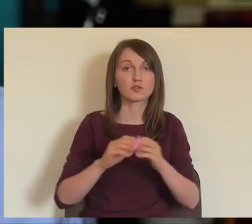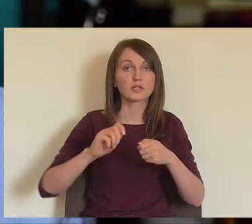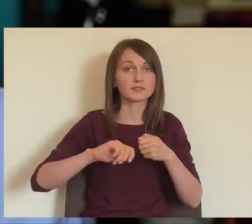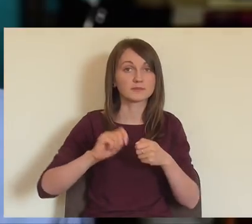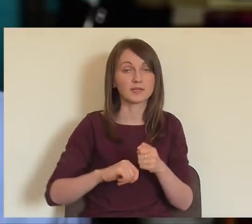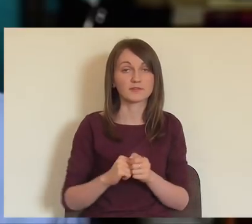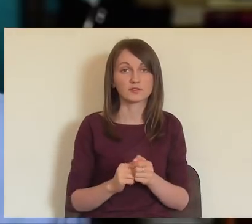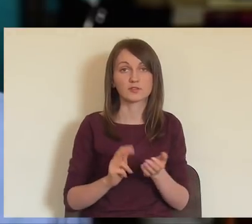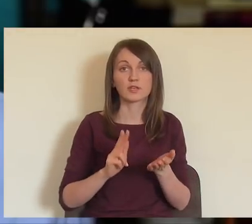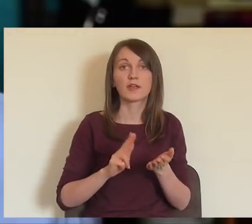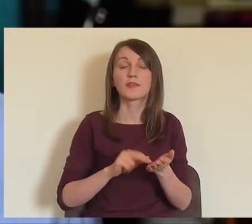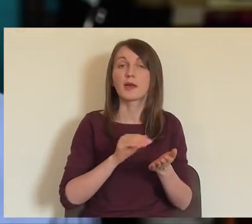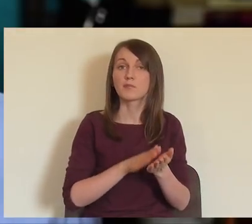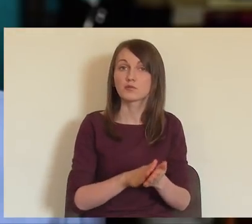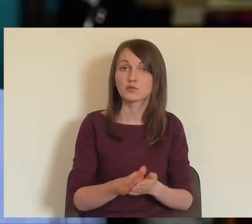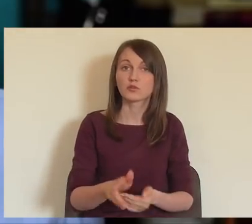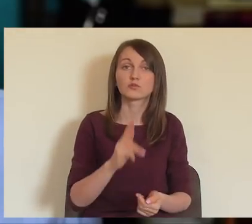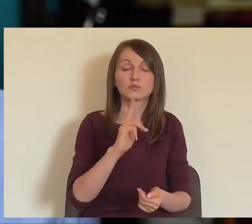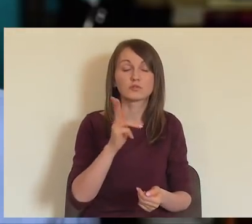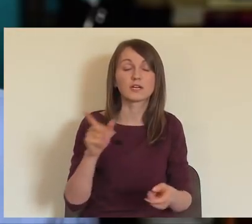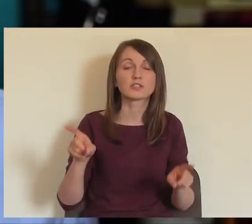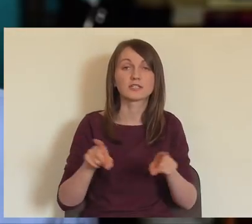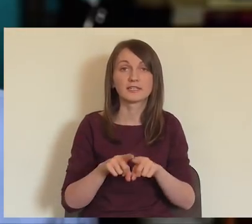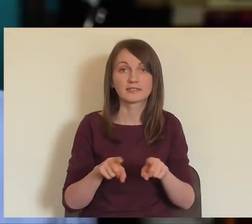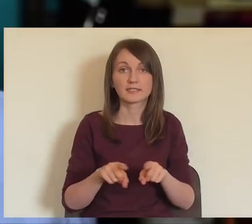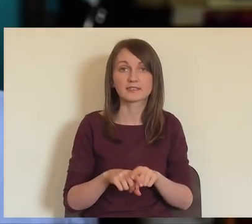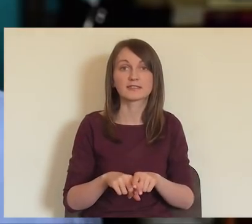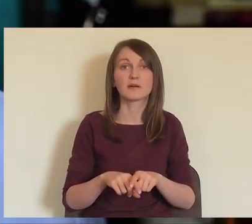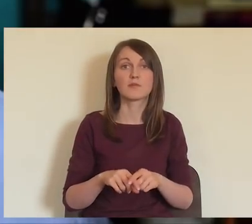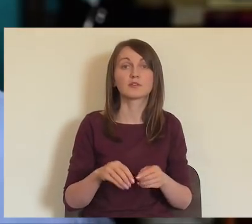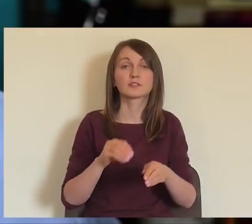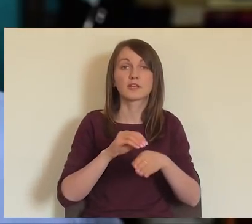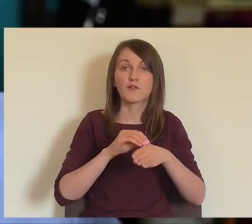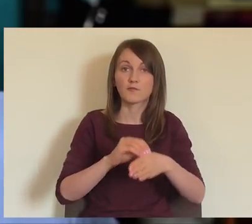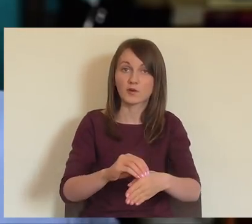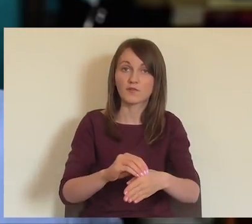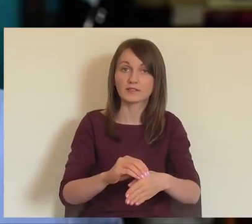Lektor wyłącza się na początku medytacji, kiedy jest wejście w obraz,